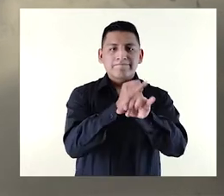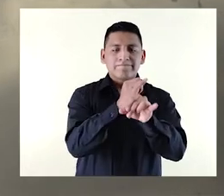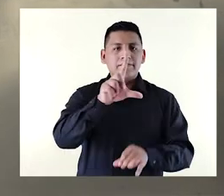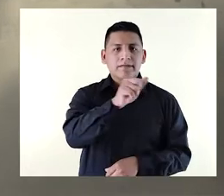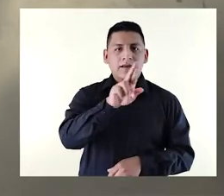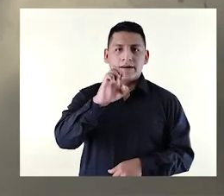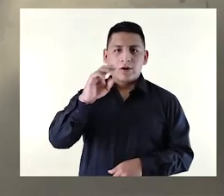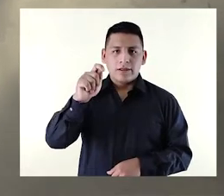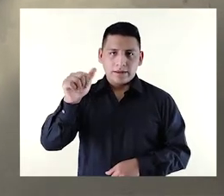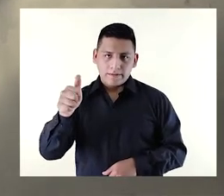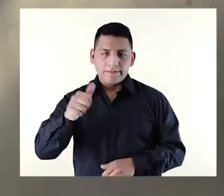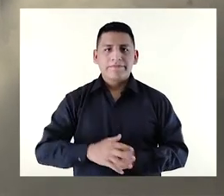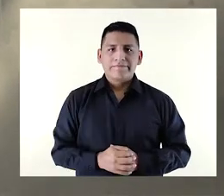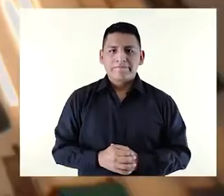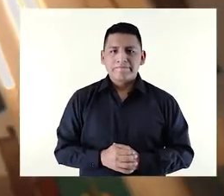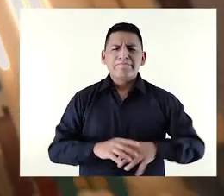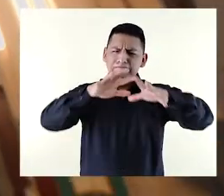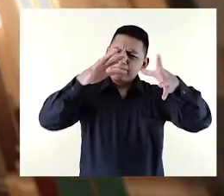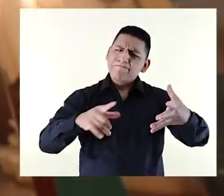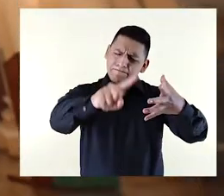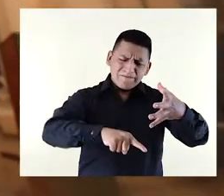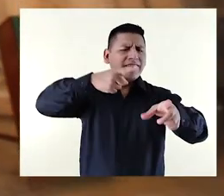Iglesia de la Recoleta Existen varios lugares